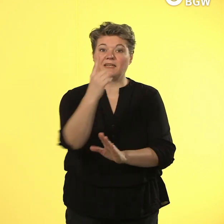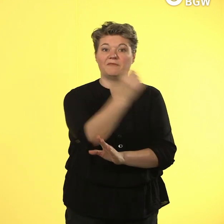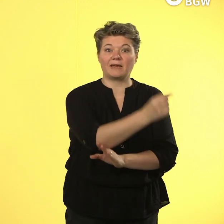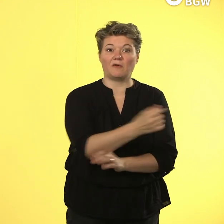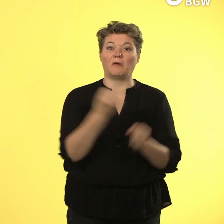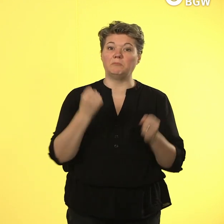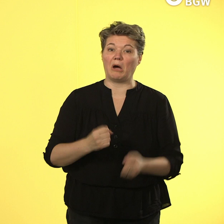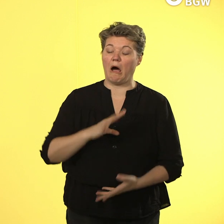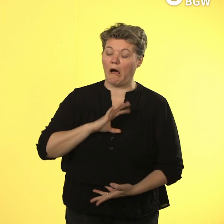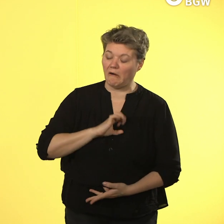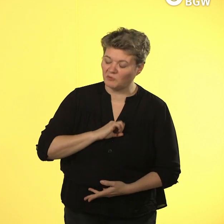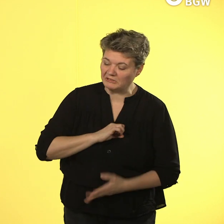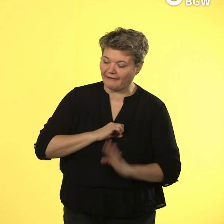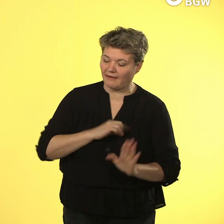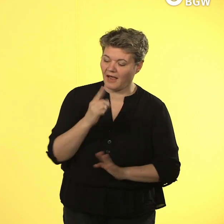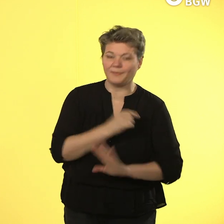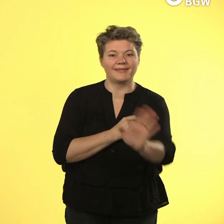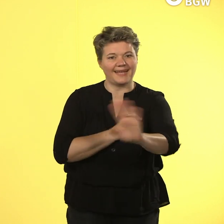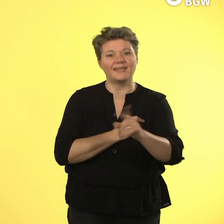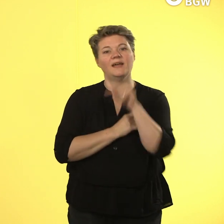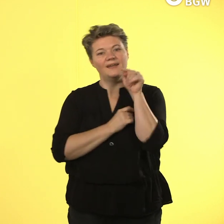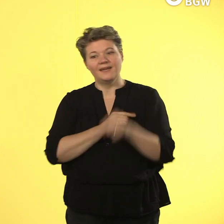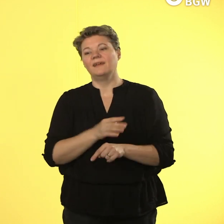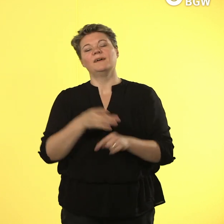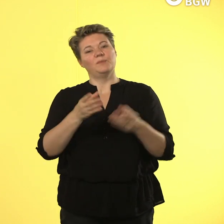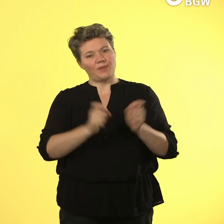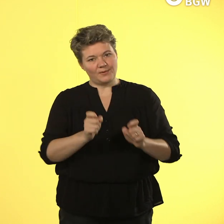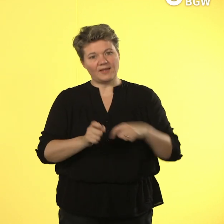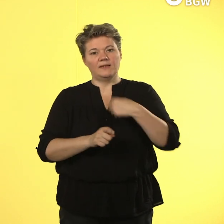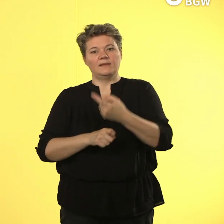Ich verorte es noch mal, liebes Team der 17A: